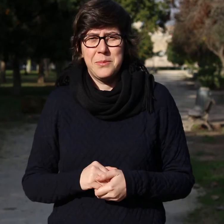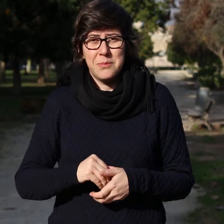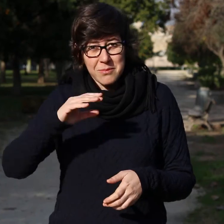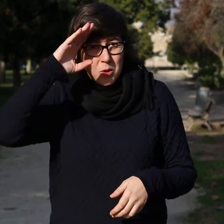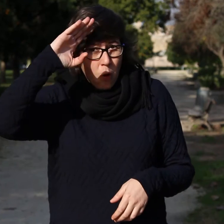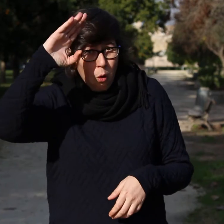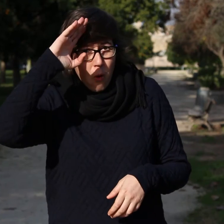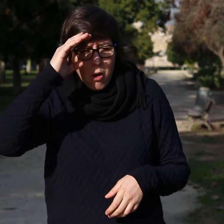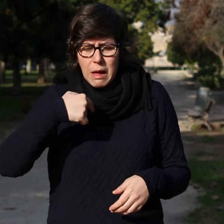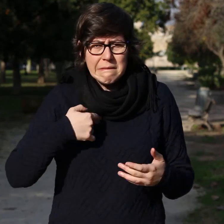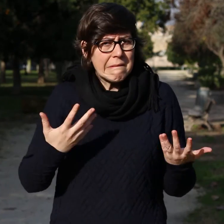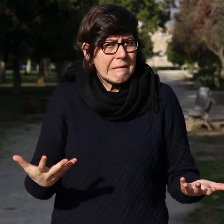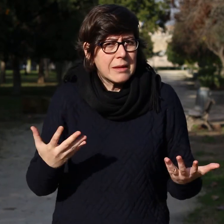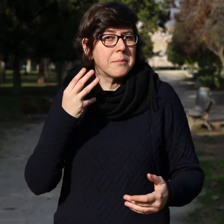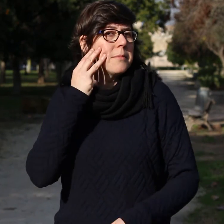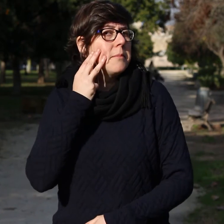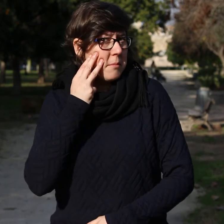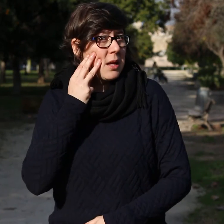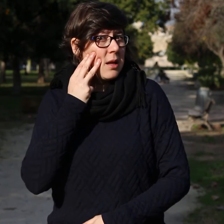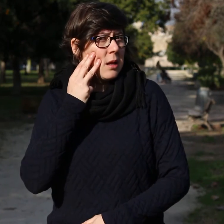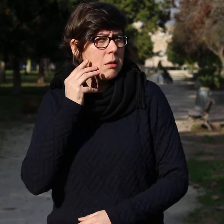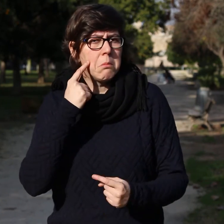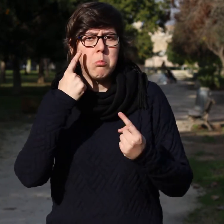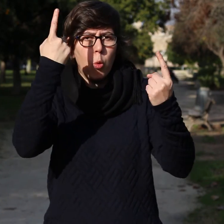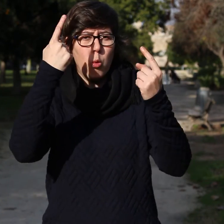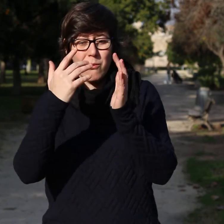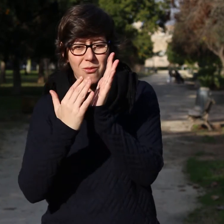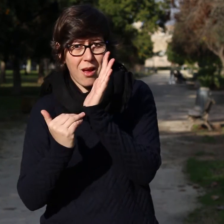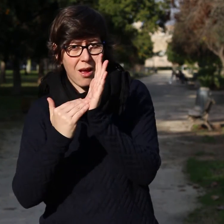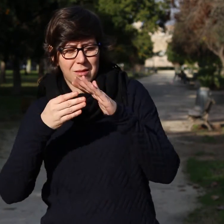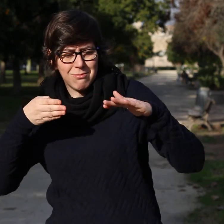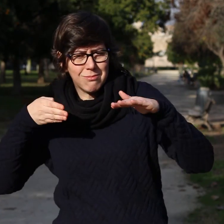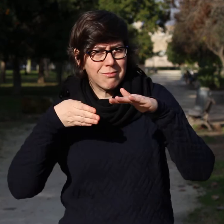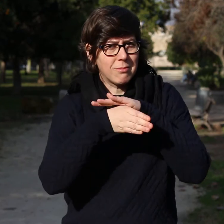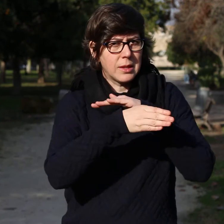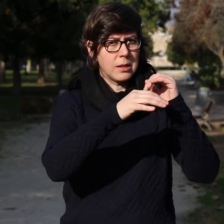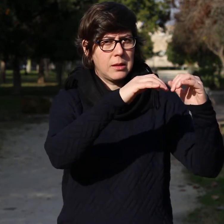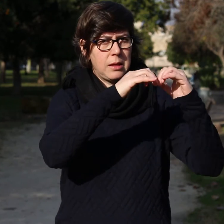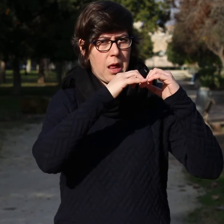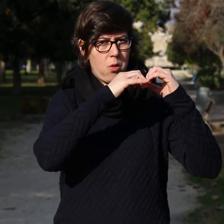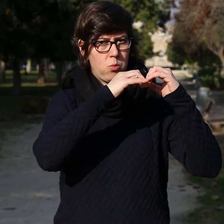Hola, soy Pilar Lima. Soy una de las primeros cargos públicos